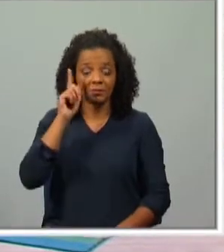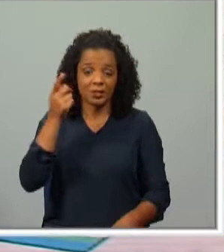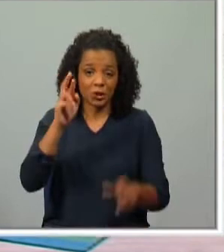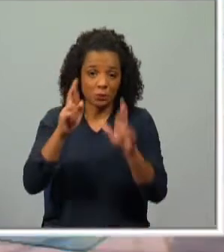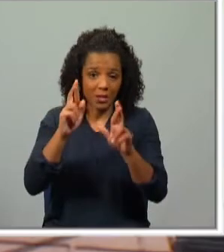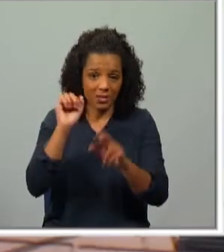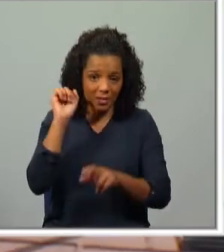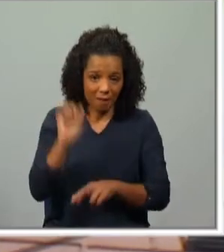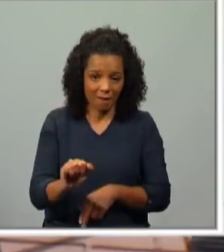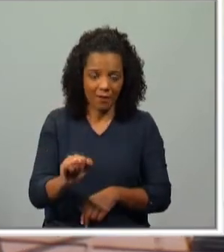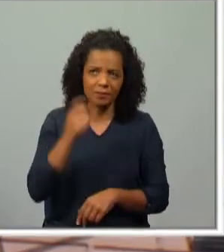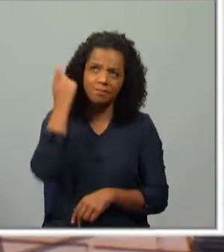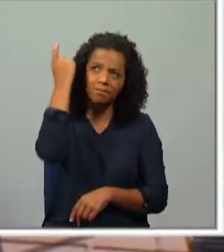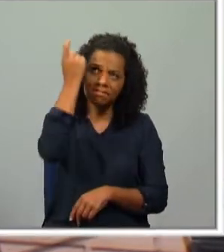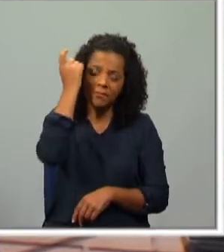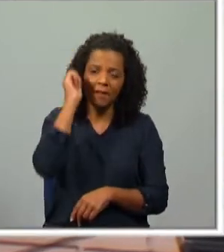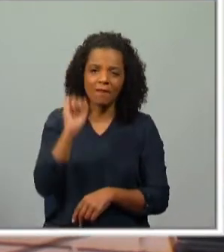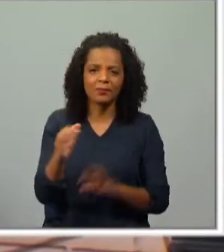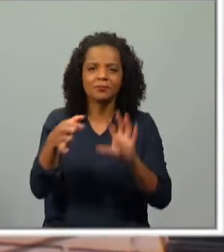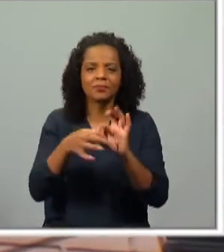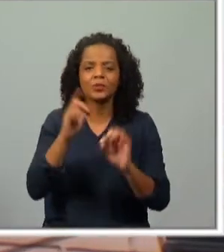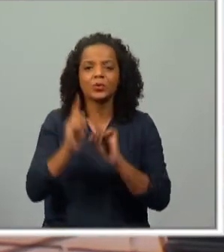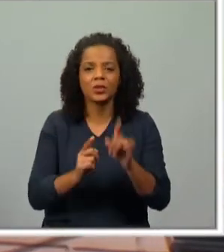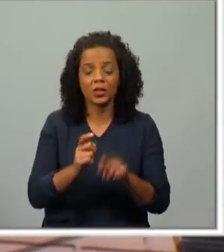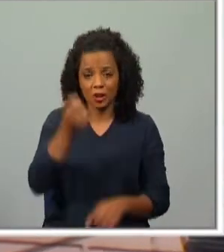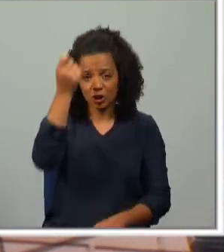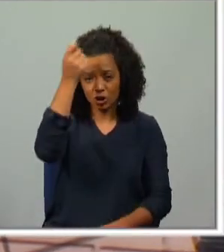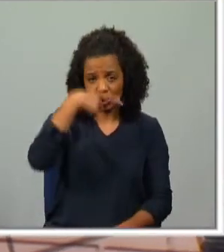nos seus pensamentos tem a ver com a história de Ícaro conhece essa história 在你的想法中與伊卡洛斯故事知道這個故事